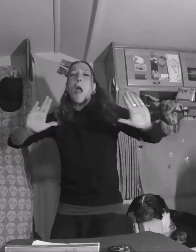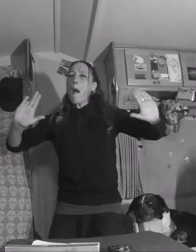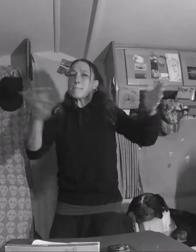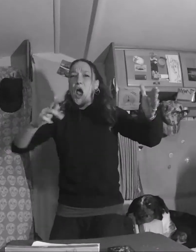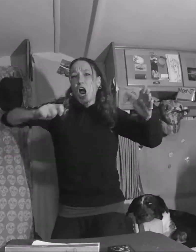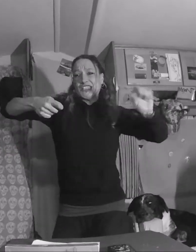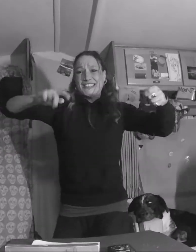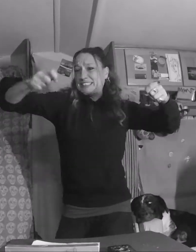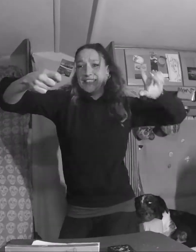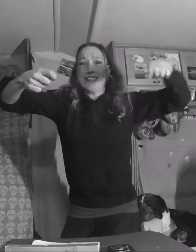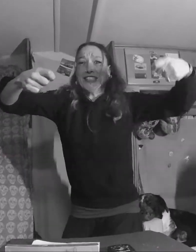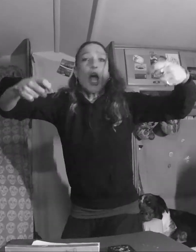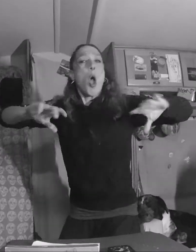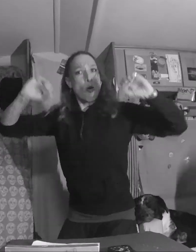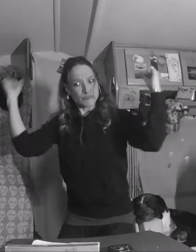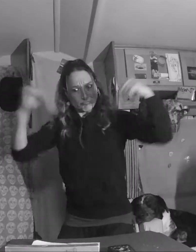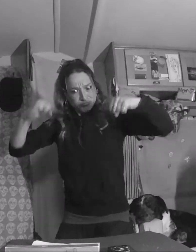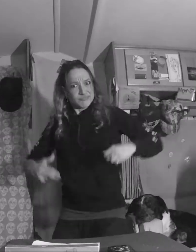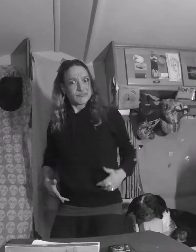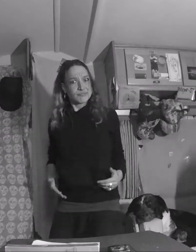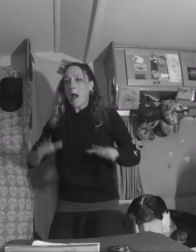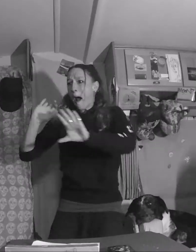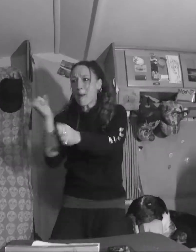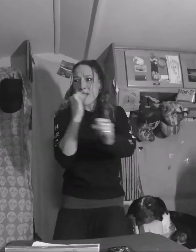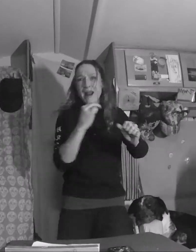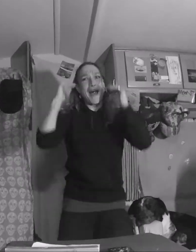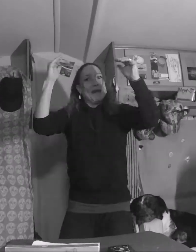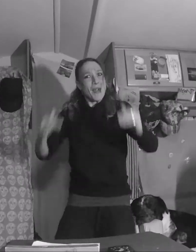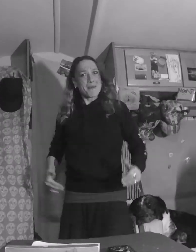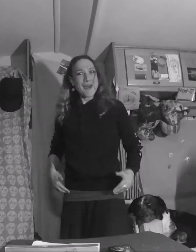la visser... et même la balayer!